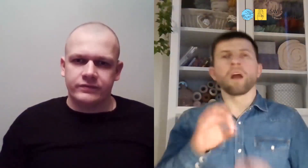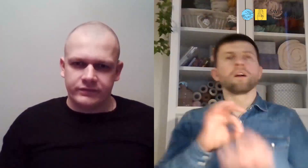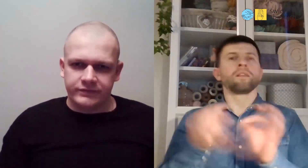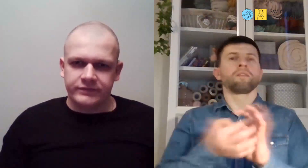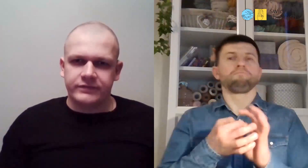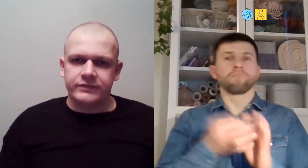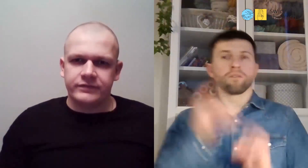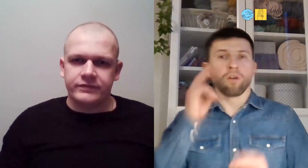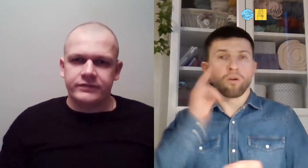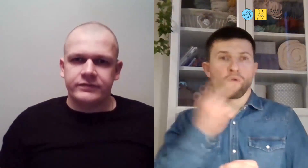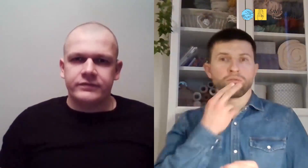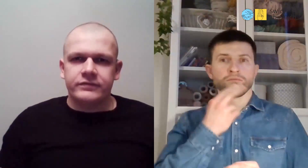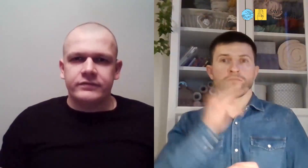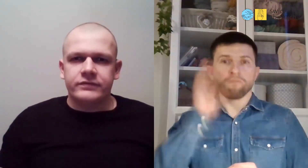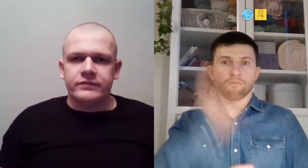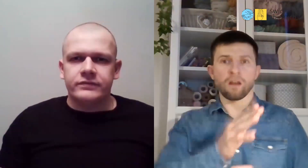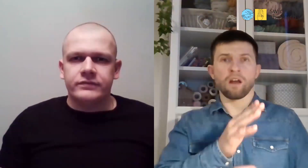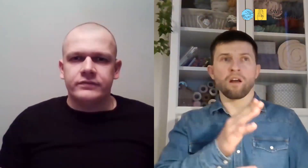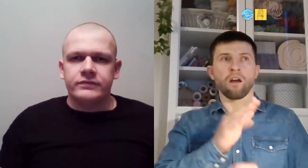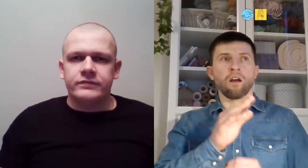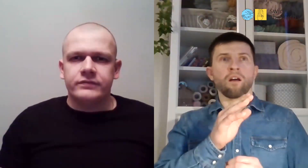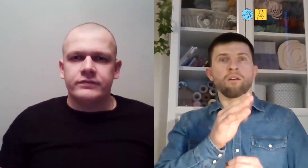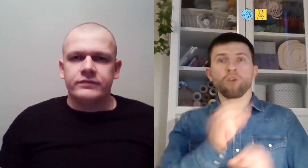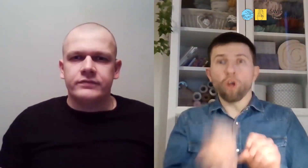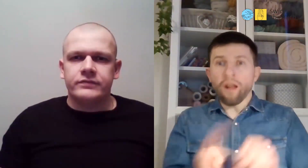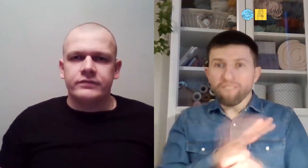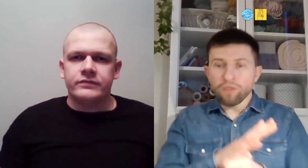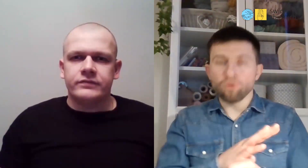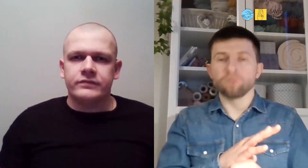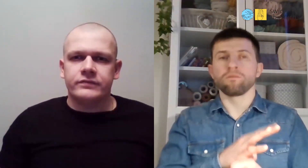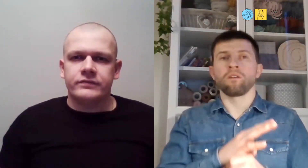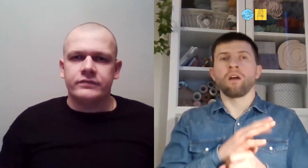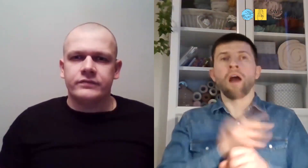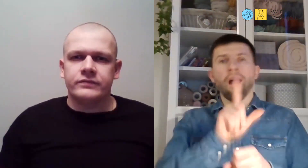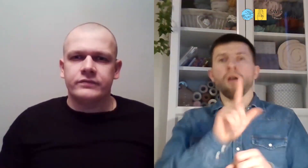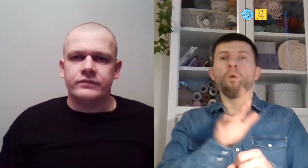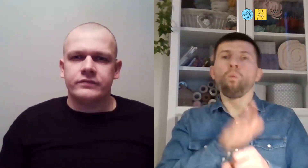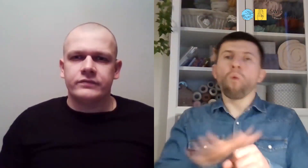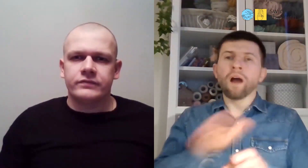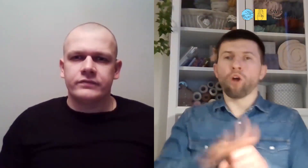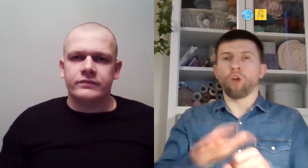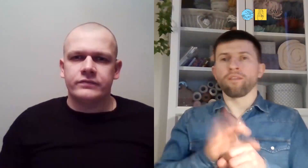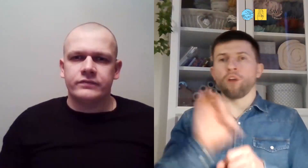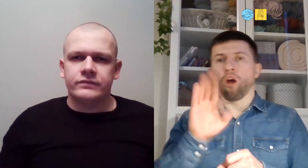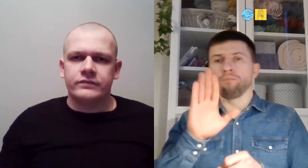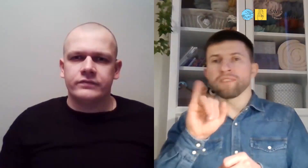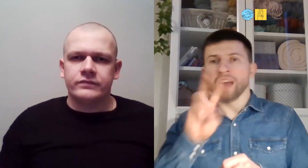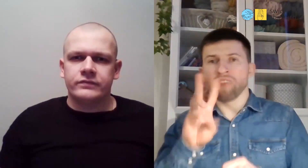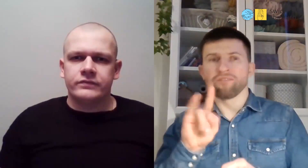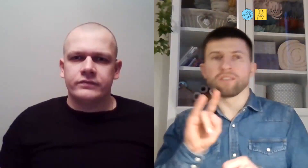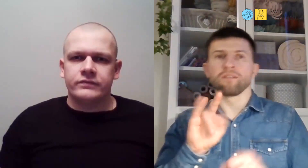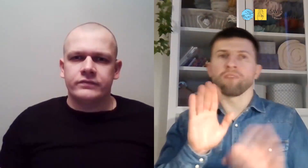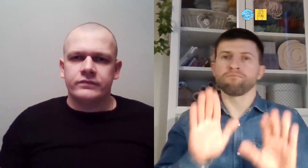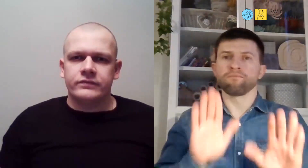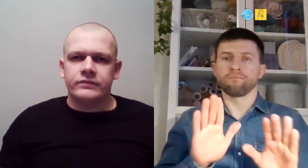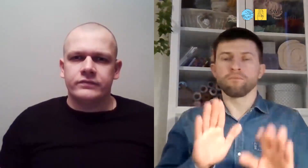Gdy głuchy ma koronawirusa z łagodnymi objawami,